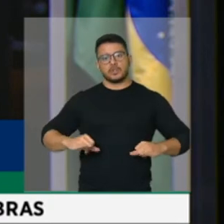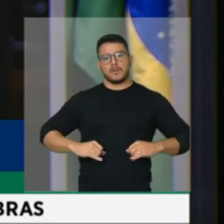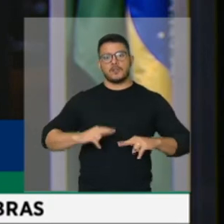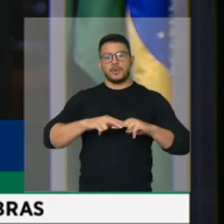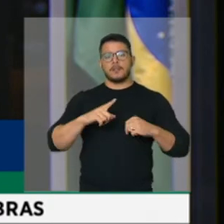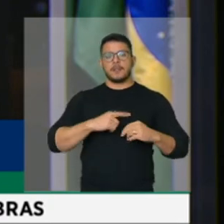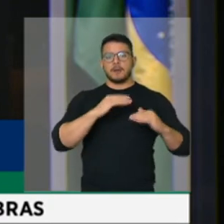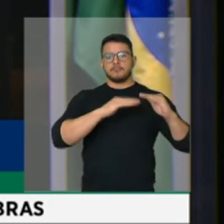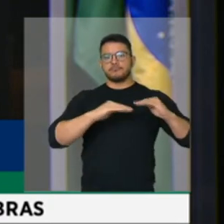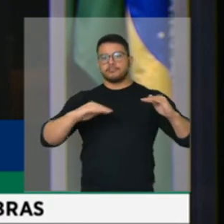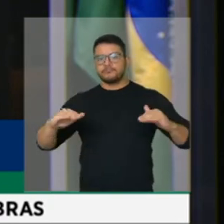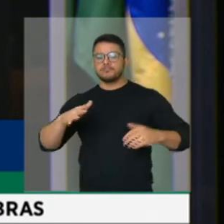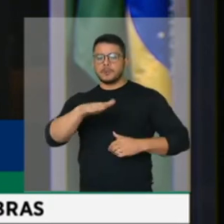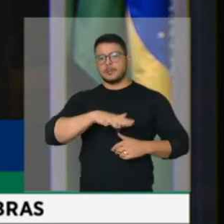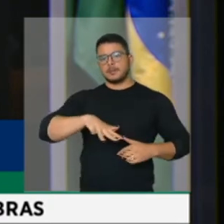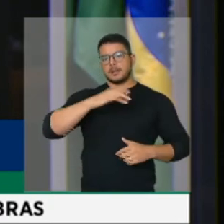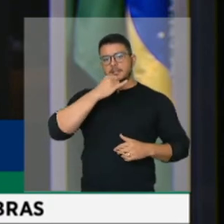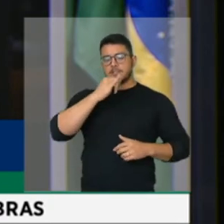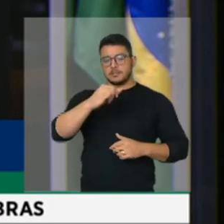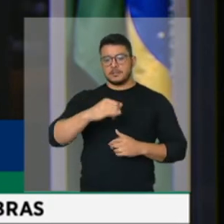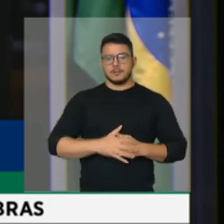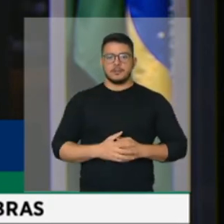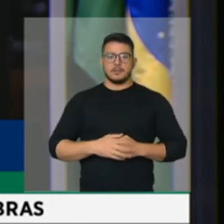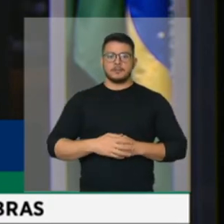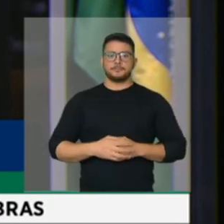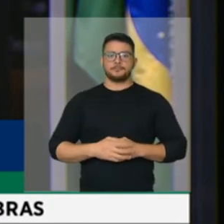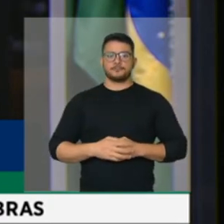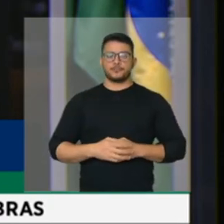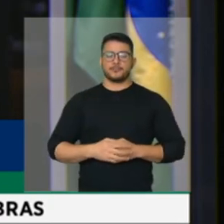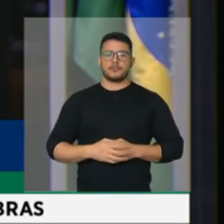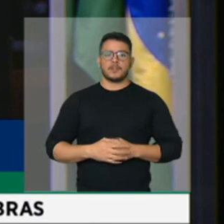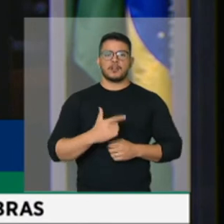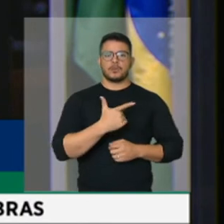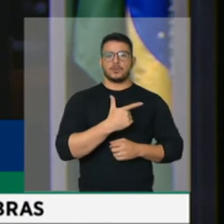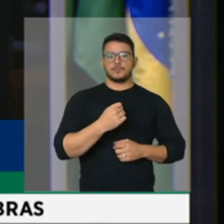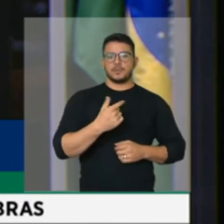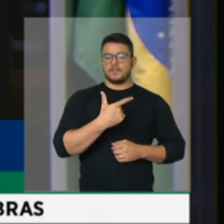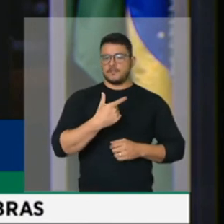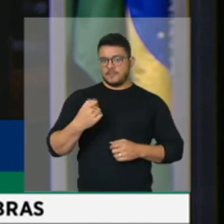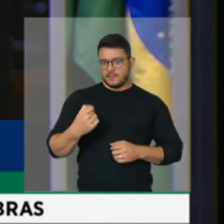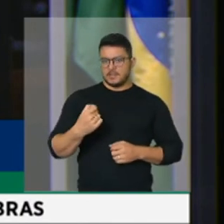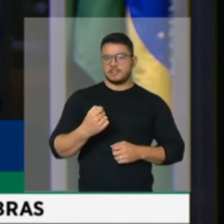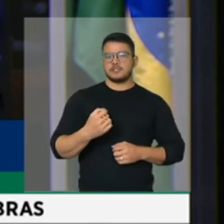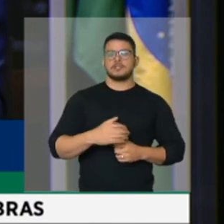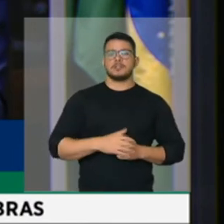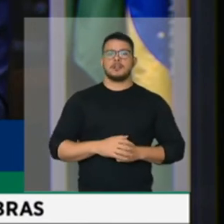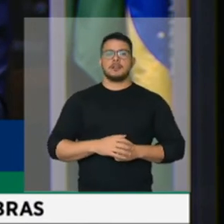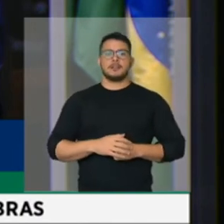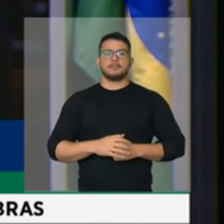OPTAMOS POR ADOTAR TODAS AS MEDIDAS POSSÍVEIS PARA VIABILIZAR MELHORES CONDIÇÕES TARIFÁRIAS PARA O CONSUMIDOR CATIVO QUE HISTORICAMENTE VEM SOFRENDO